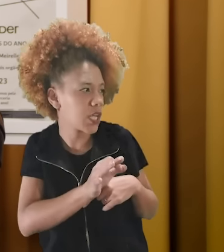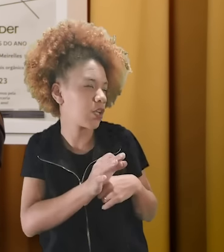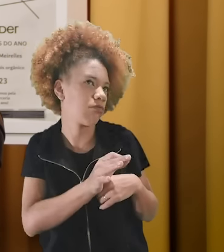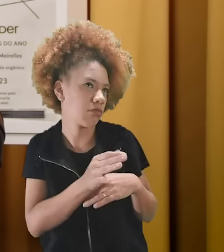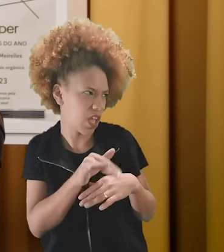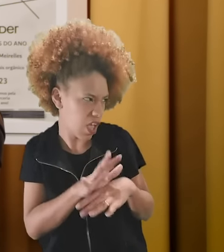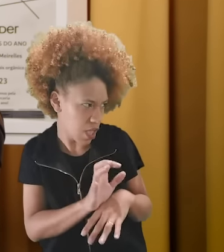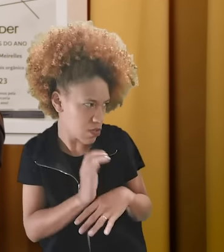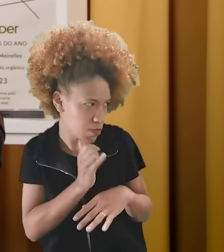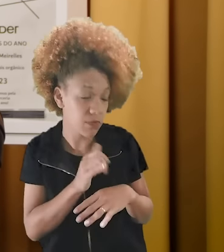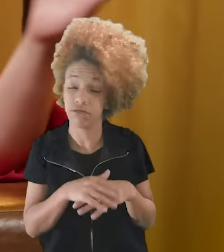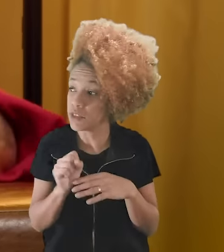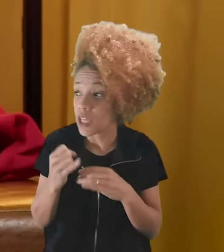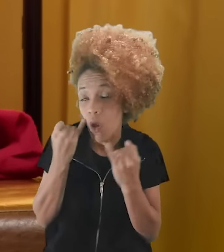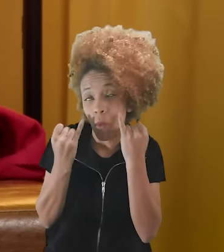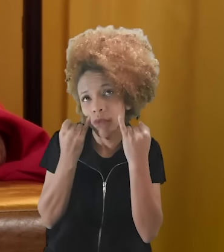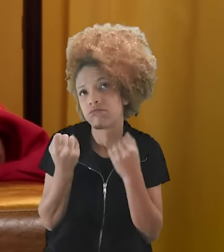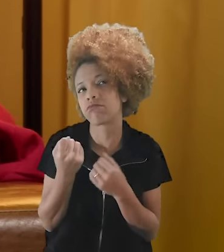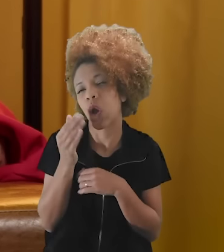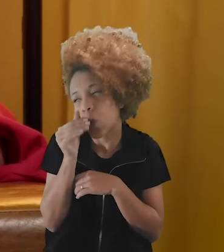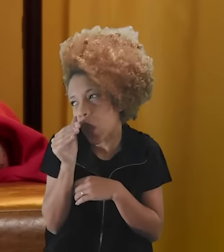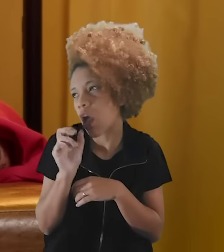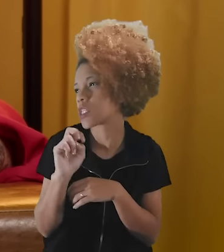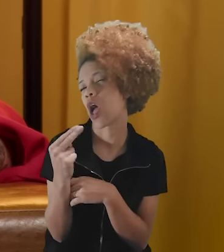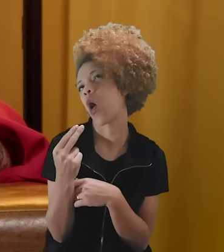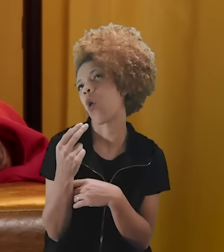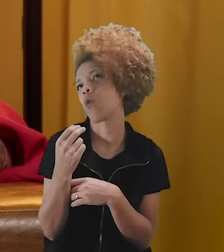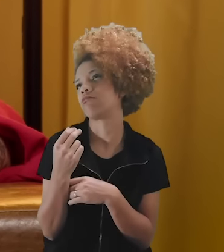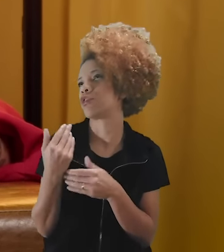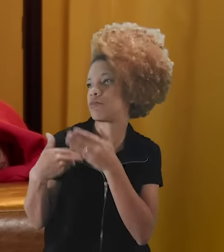2004 é isso assim exato ele traz alguma informação um pouco mais curiosa ou então partidas passadas